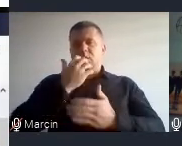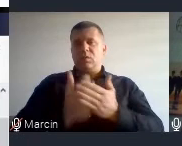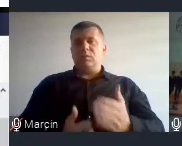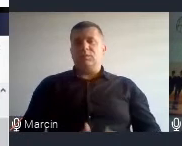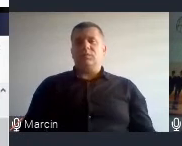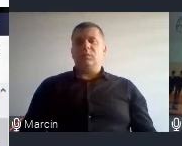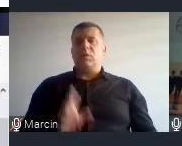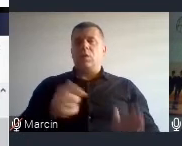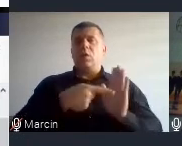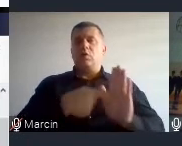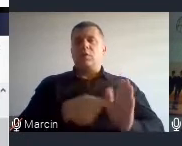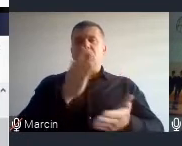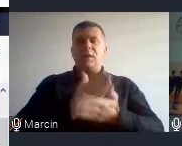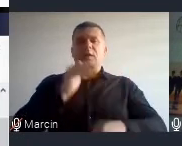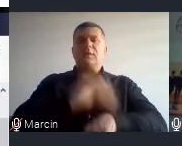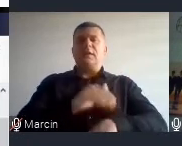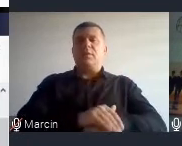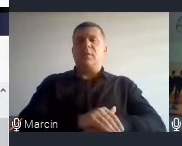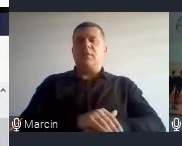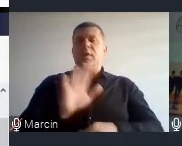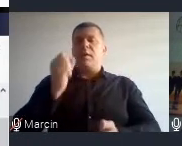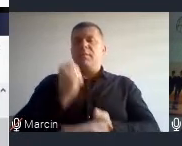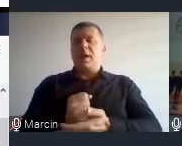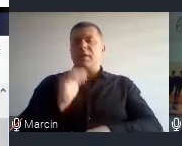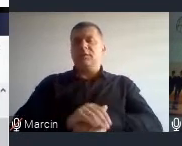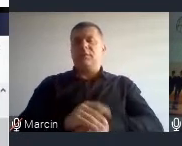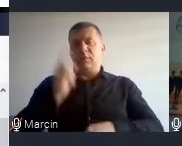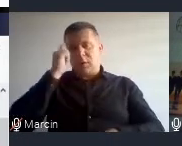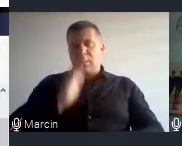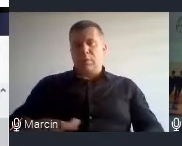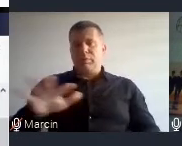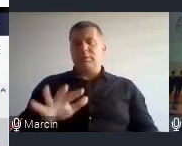Dotyczy tylko zamawiających w prawie zamówień publicznych,